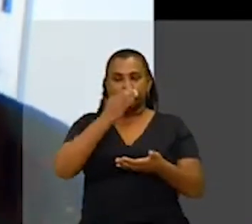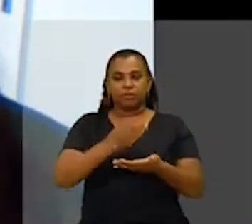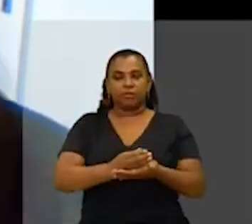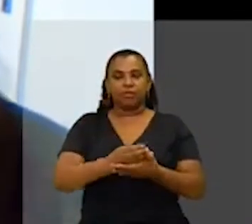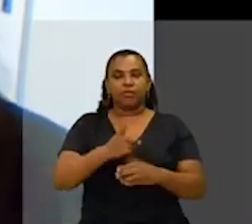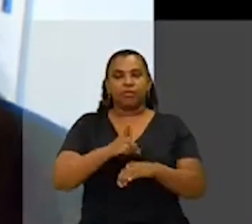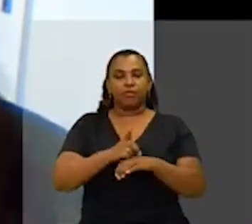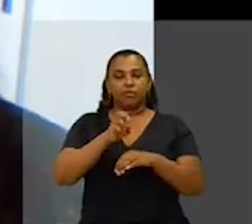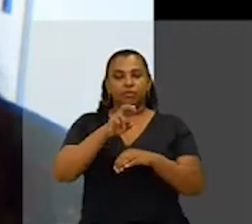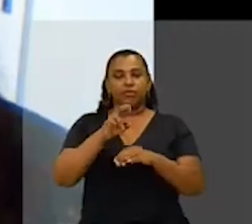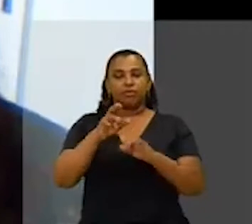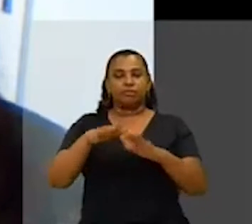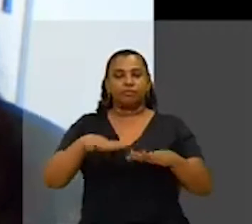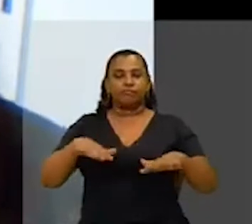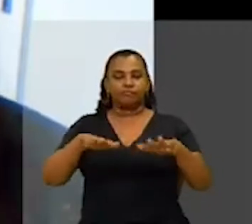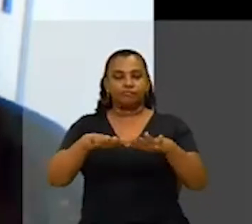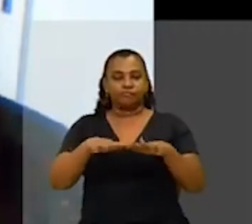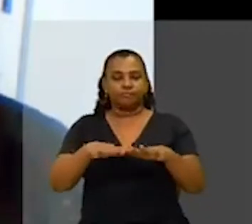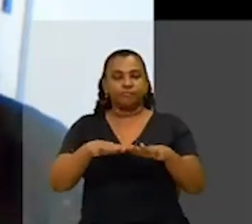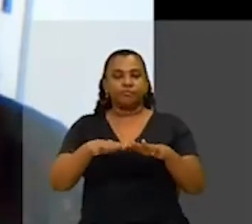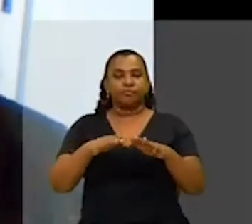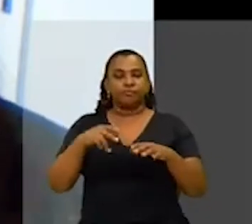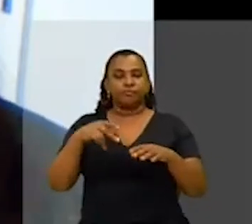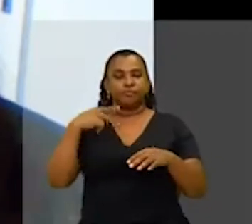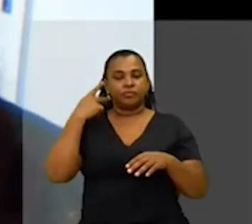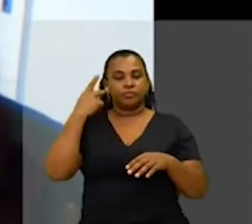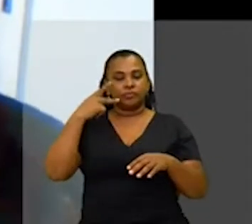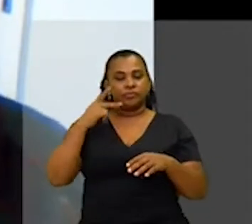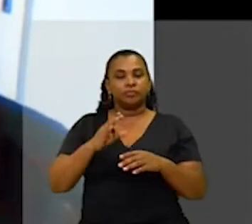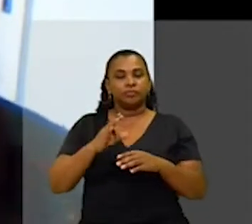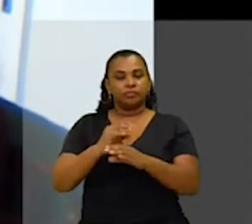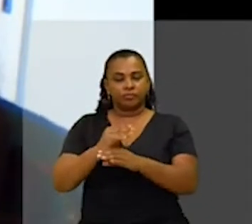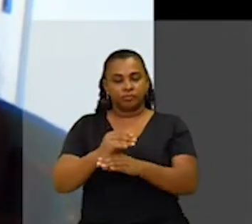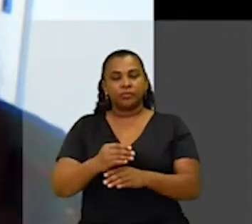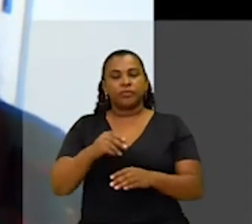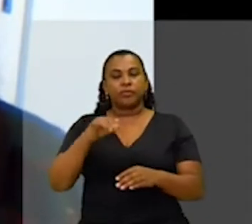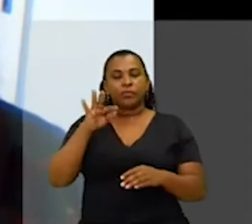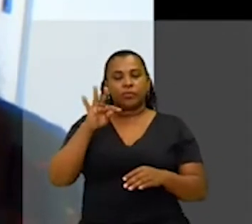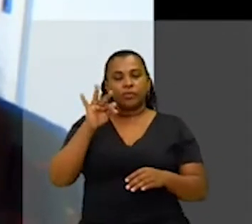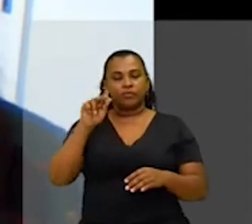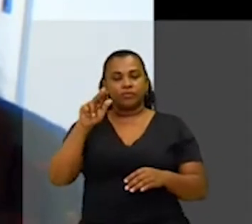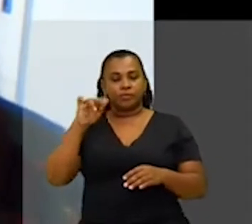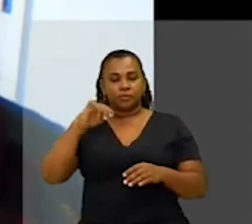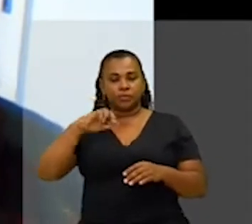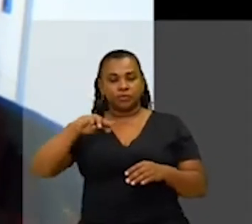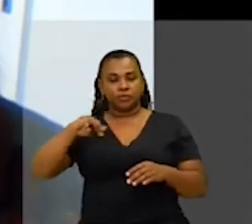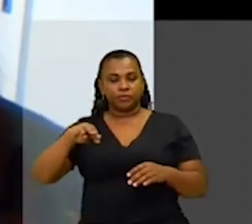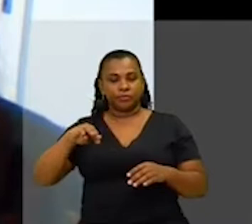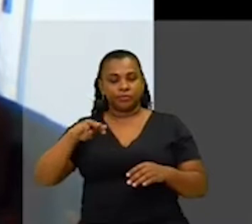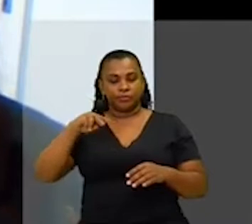de ciência política da UFMG com comida esse ano orientado pela professora Marques mas também 10